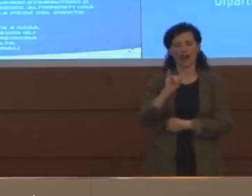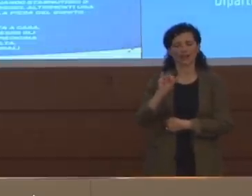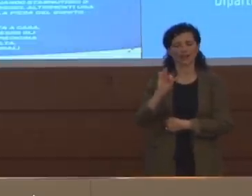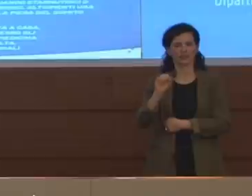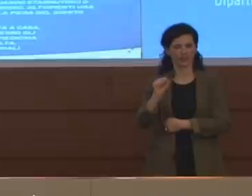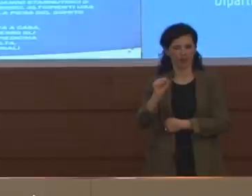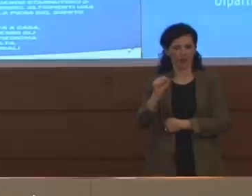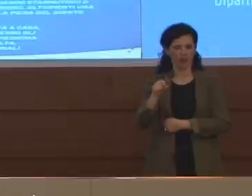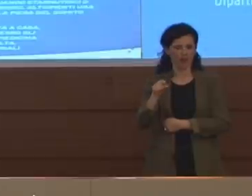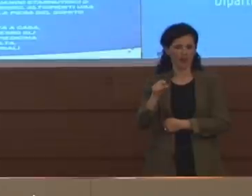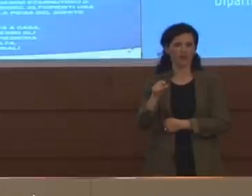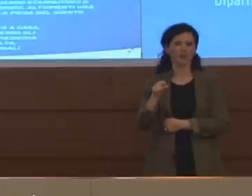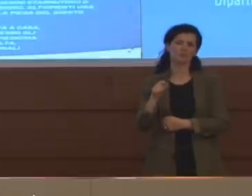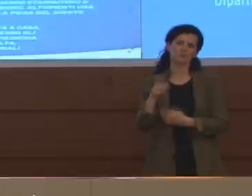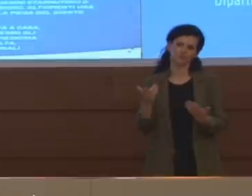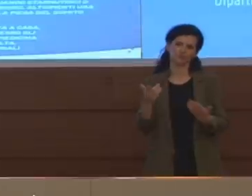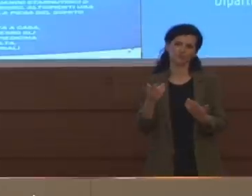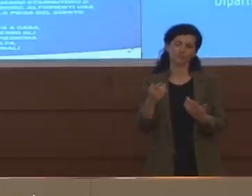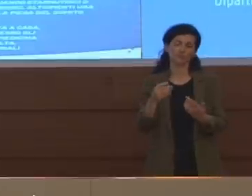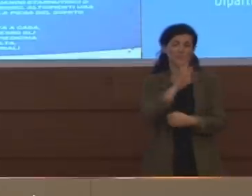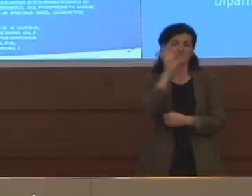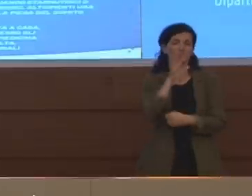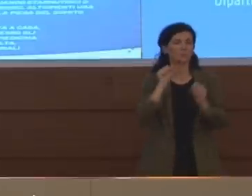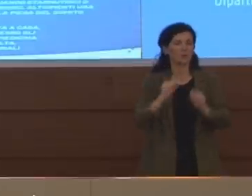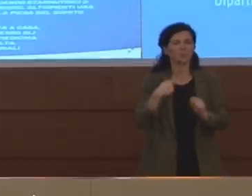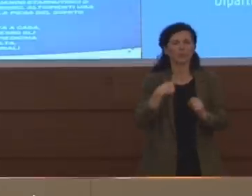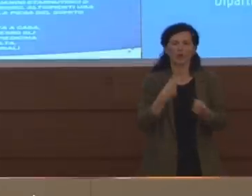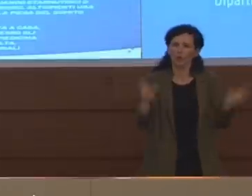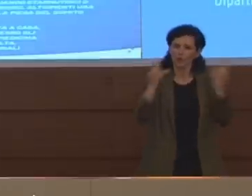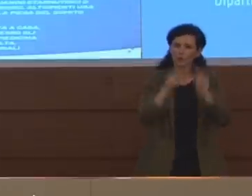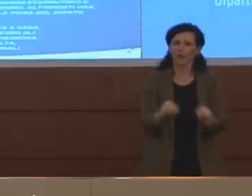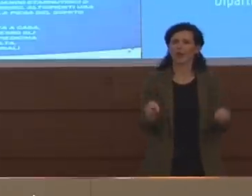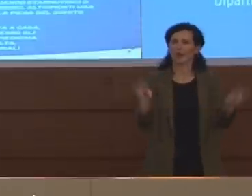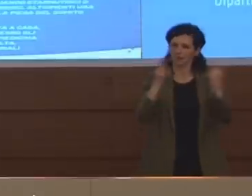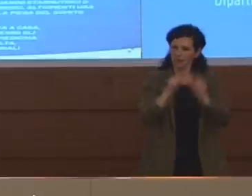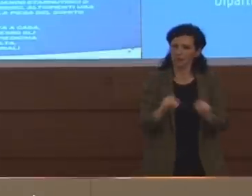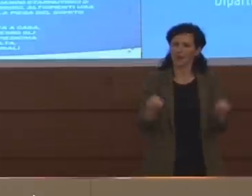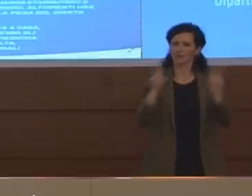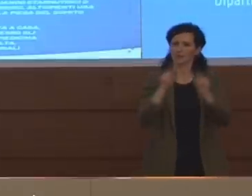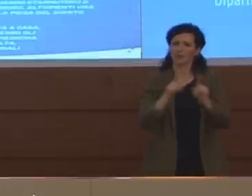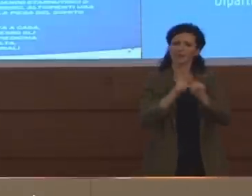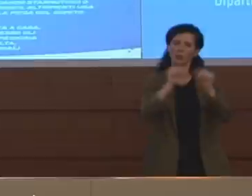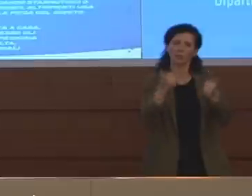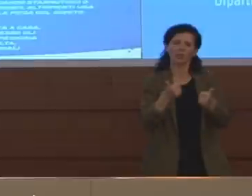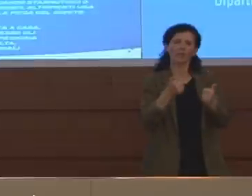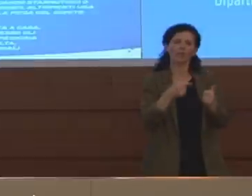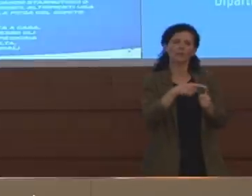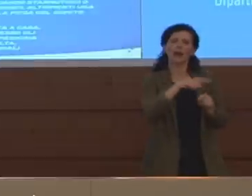un po' ripetere come una sorta di refrain, ma secondo me non è mai sottolineato